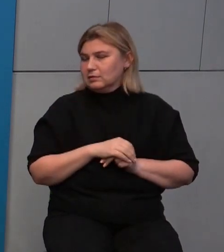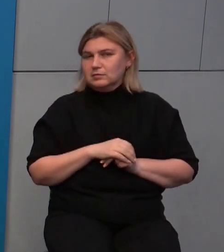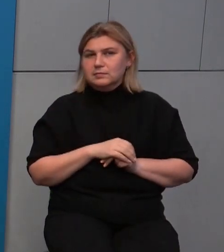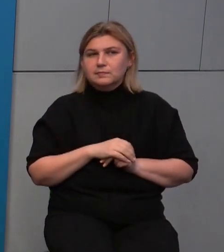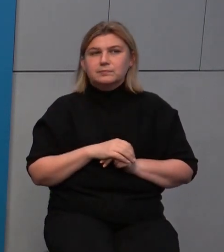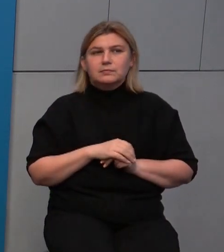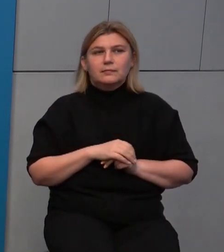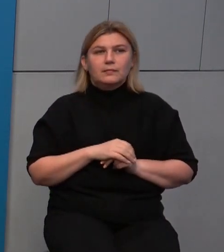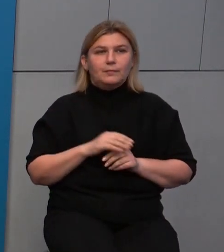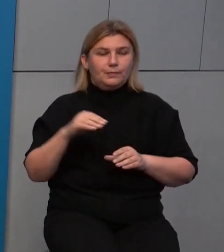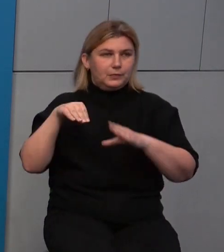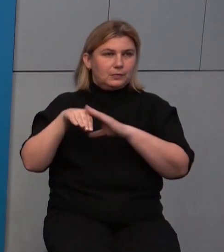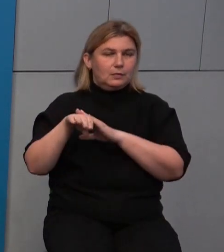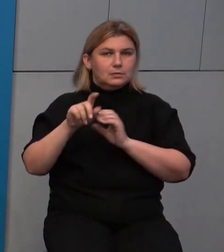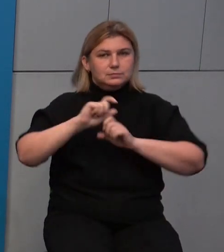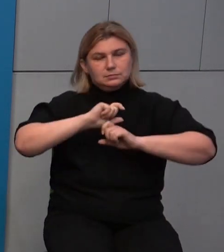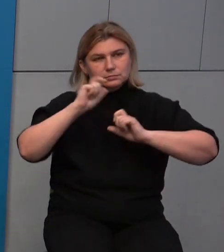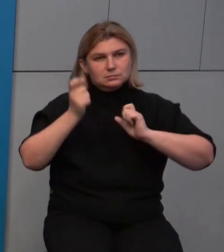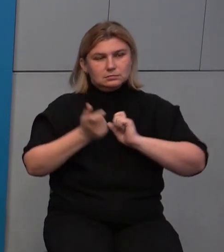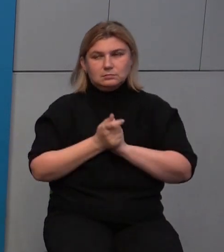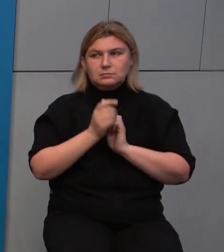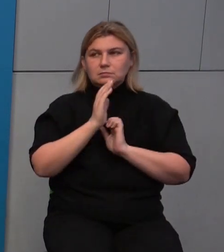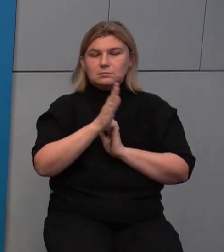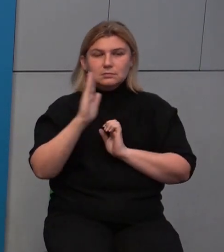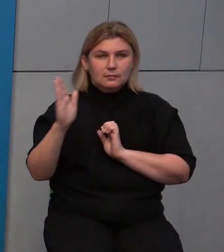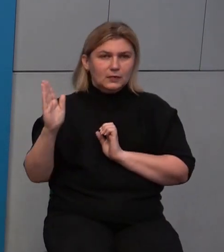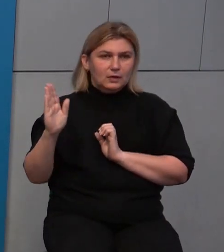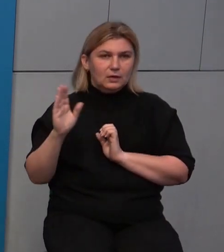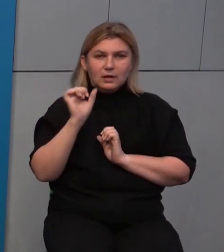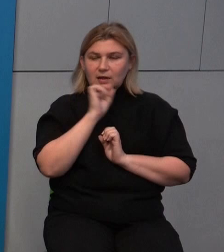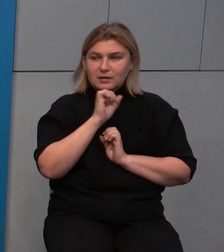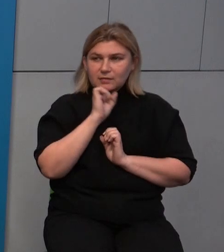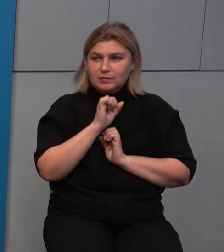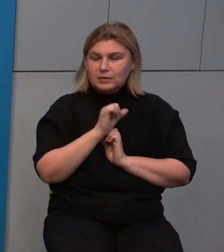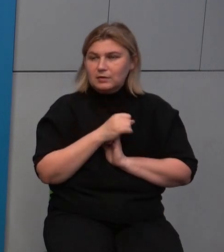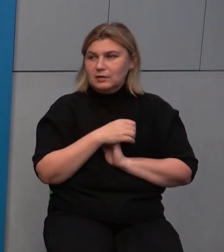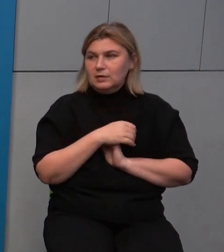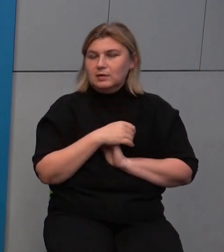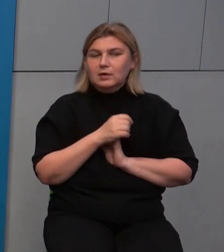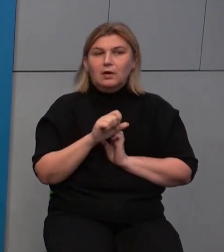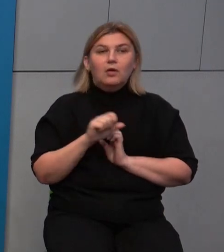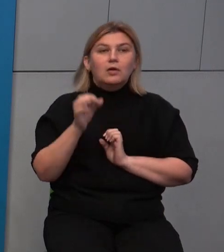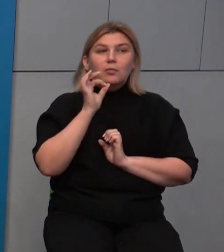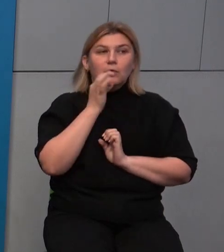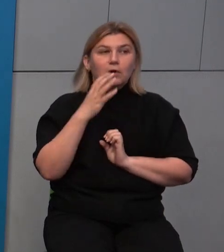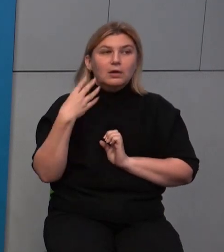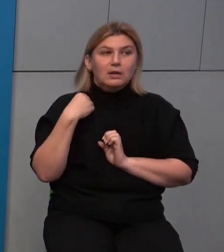zdeponowała całe swoje archiwum od właściwie nastoletnich lat